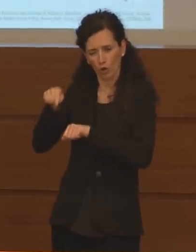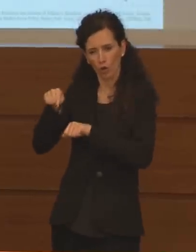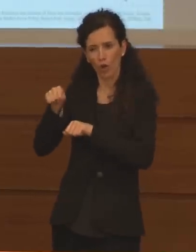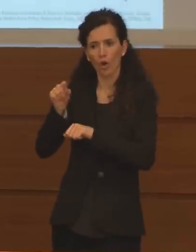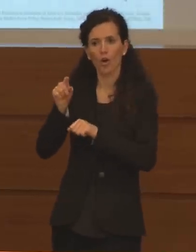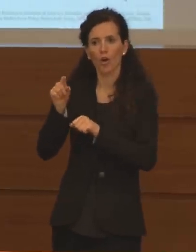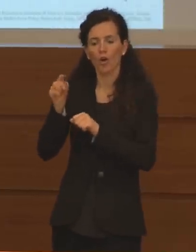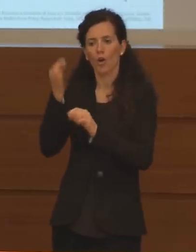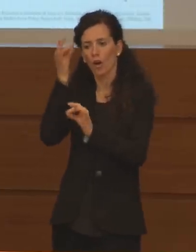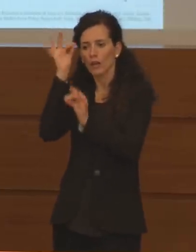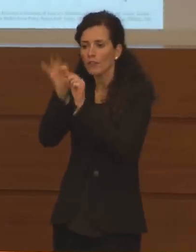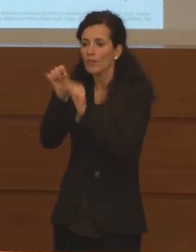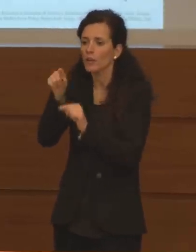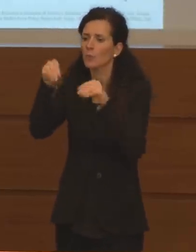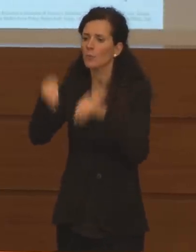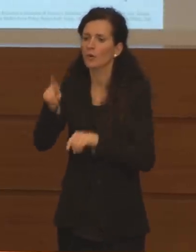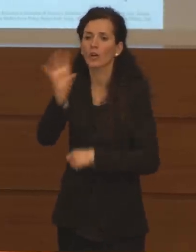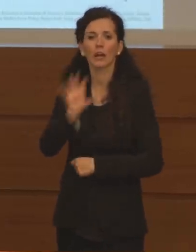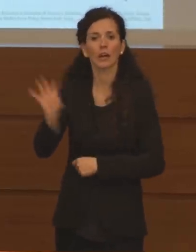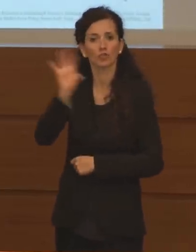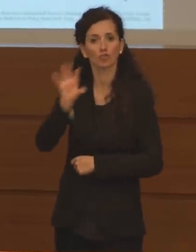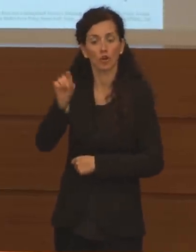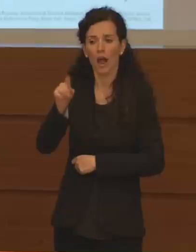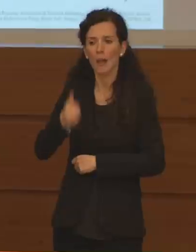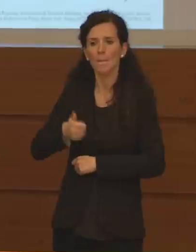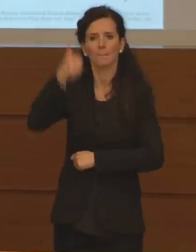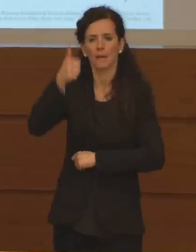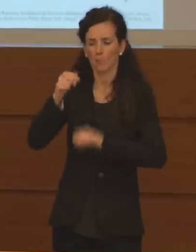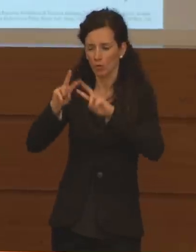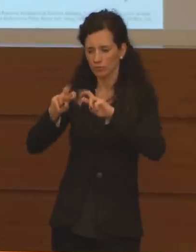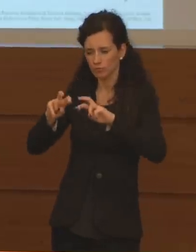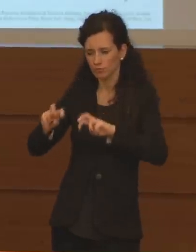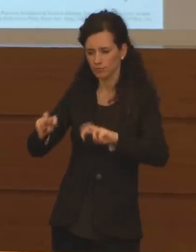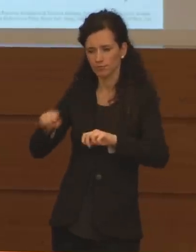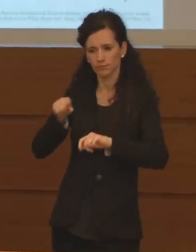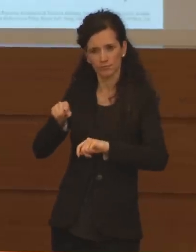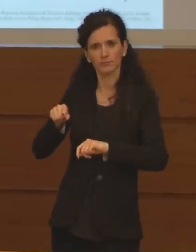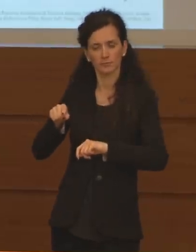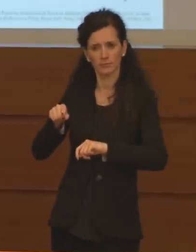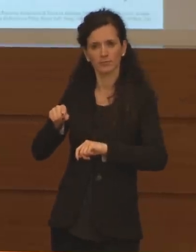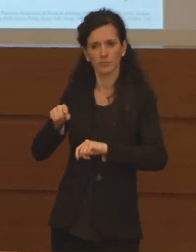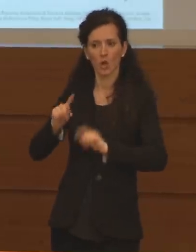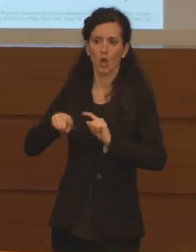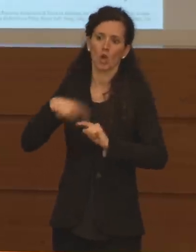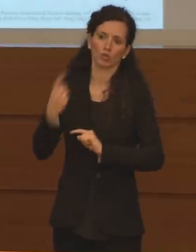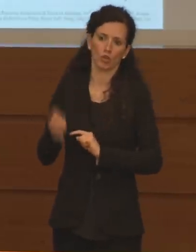fa il primo screening e dà la positività chiaramente dopo deve inviare i campioni